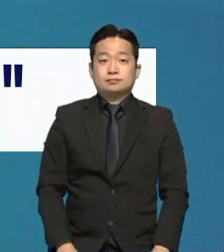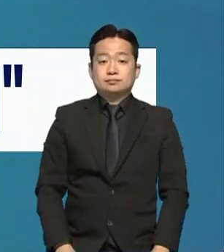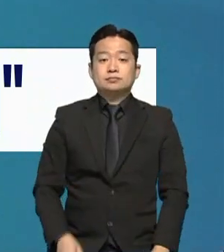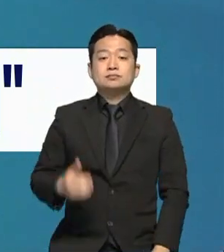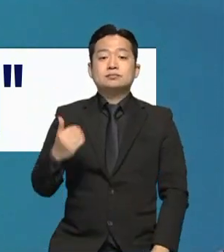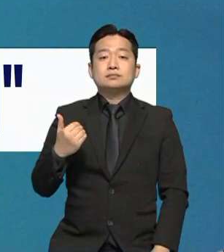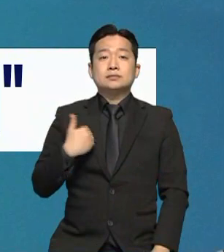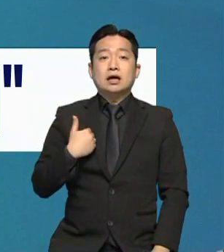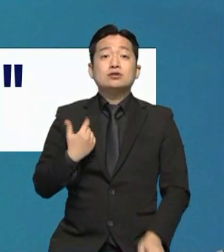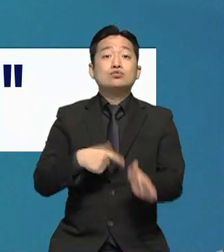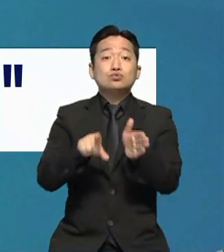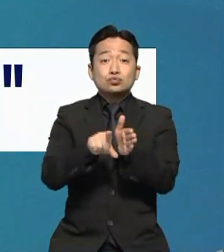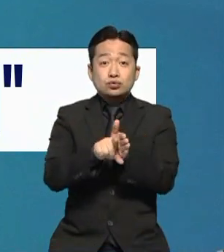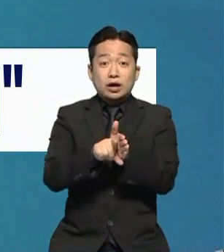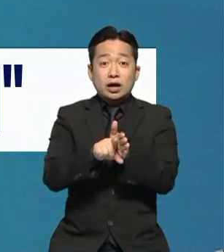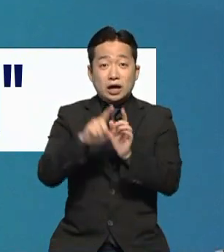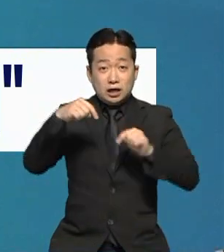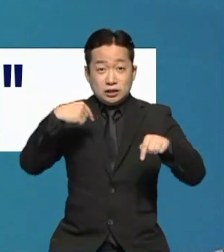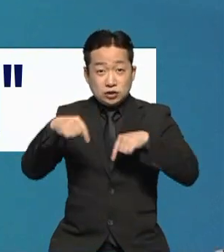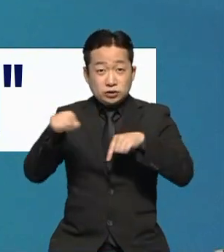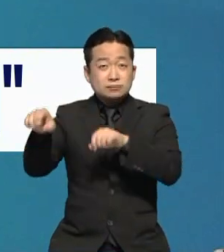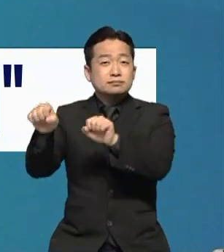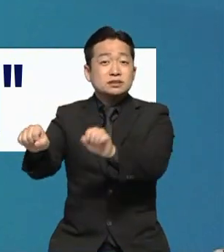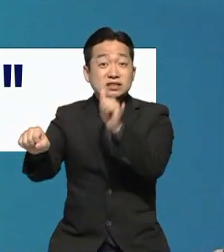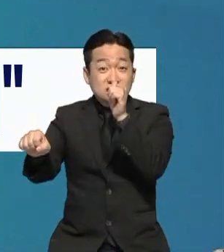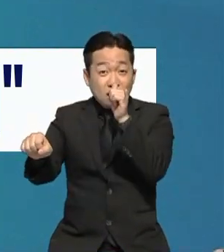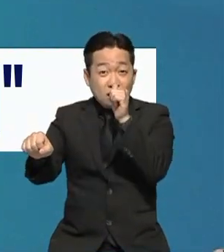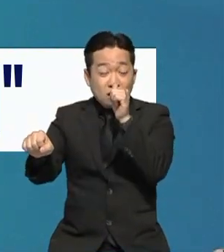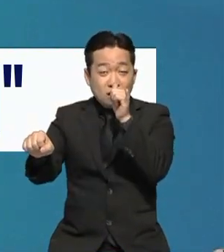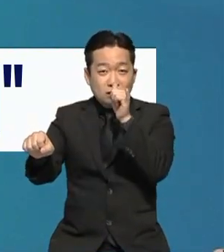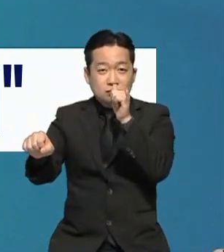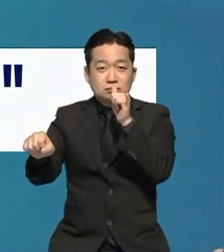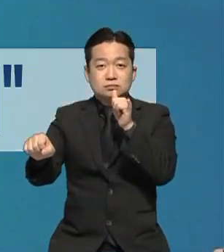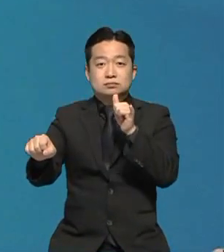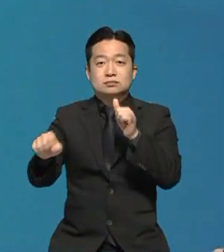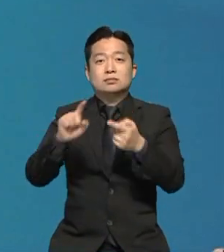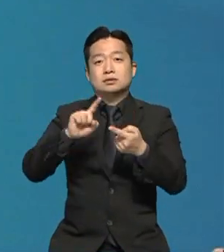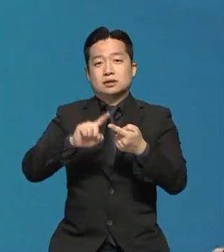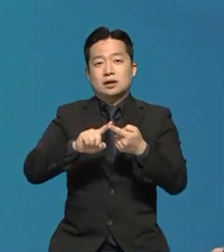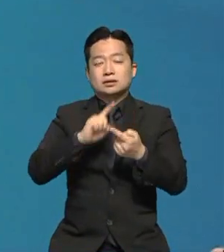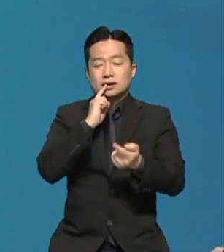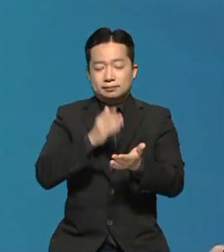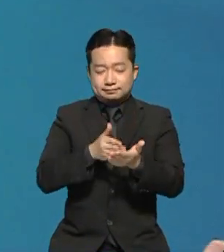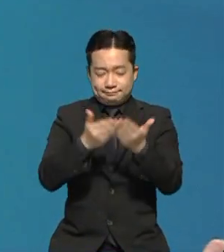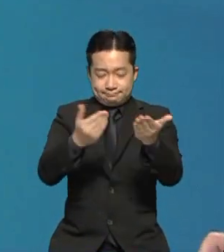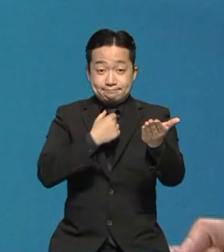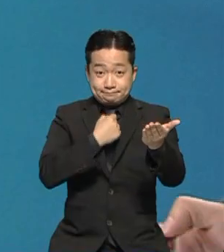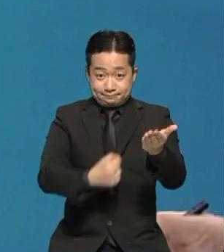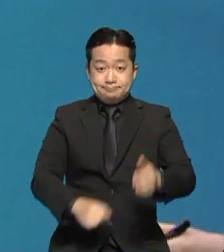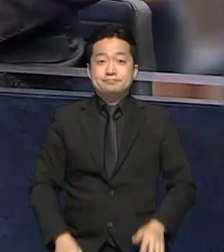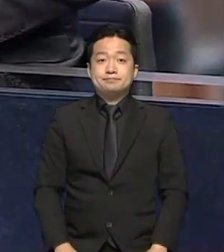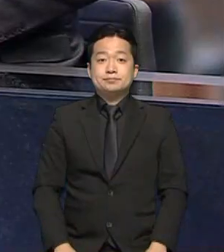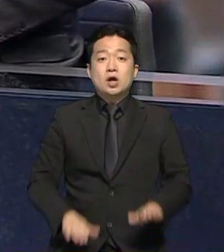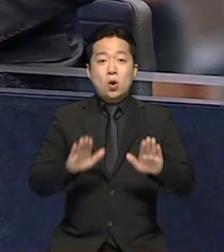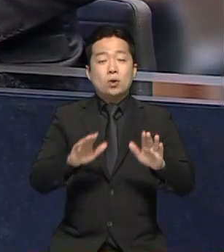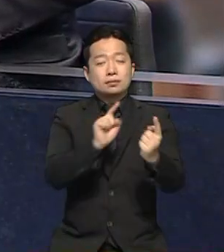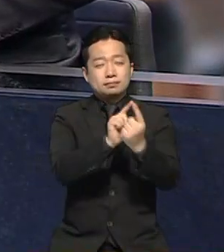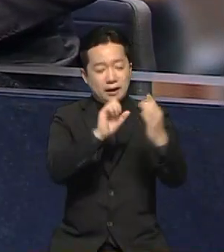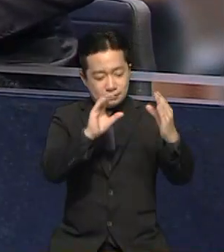나를 위해서 정치가 존재한다라는 점을 좀 호소하고 싶었습니다. (앵커) 오늘 말씀 여기까지 듣도록 하겠습니다.